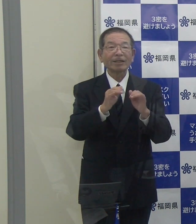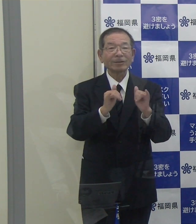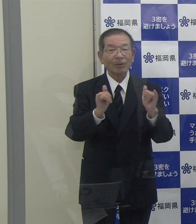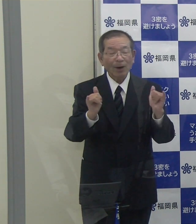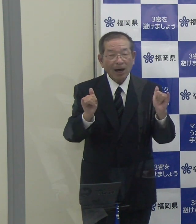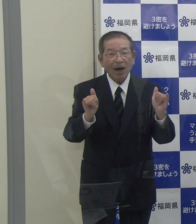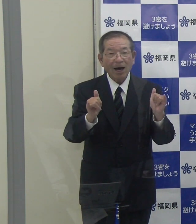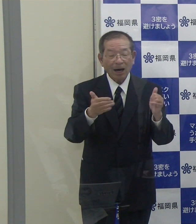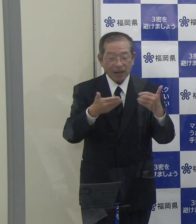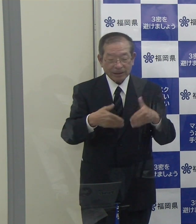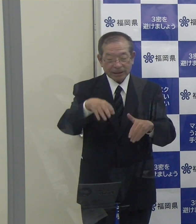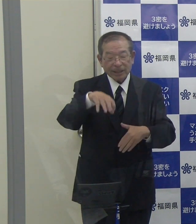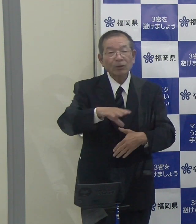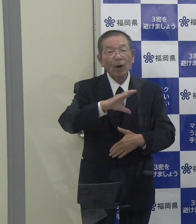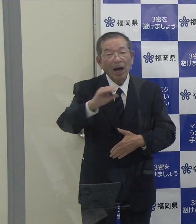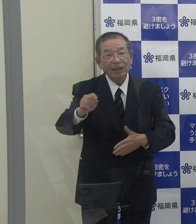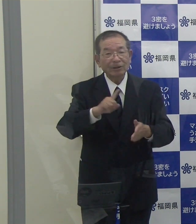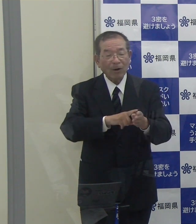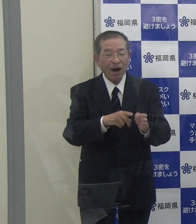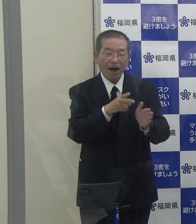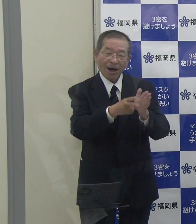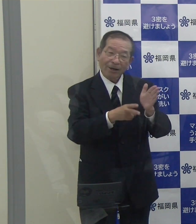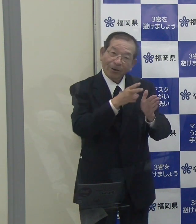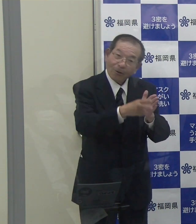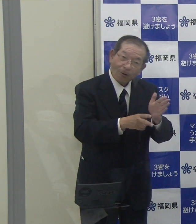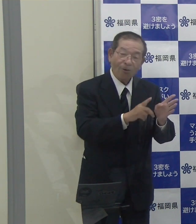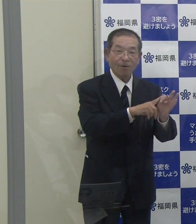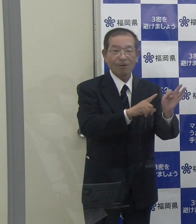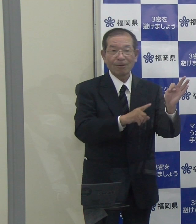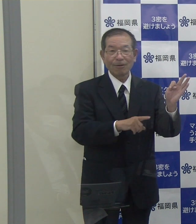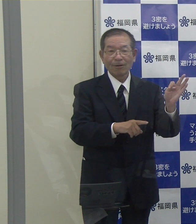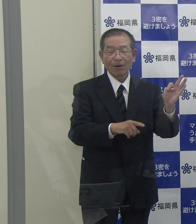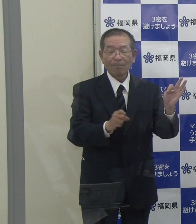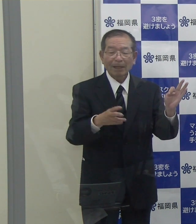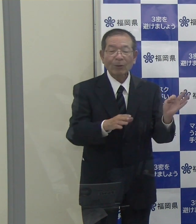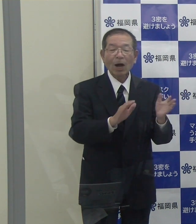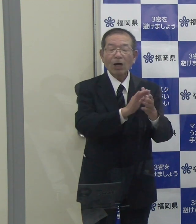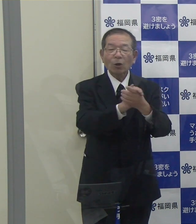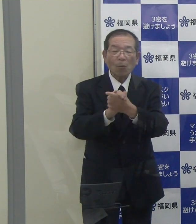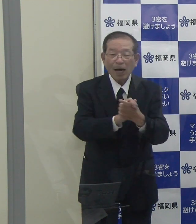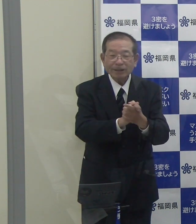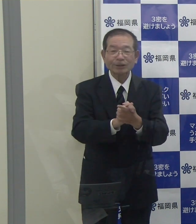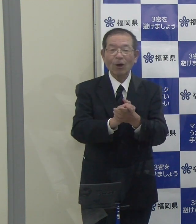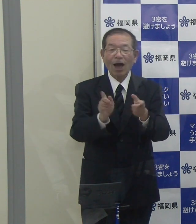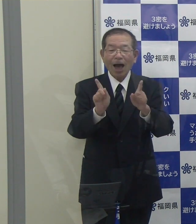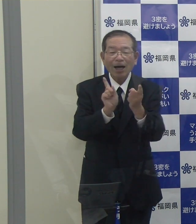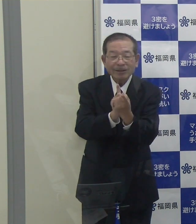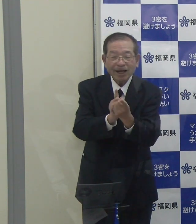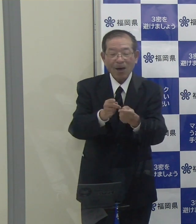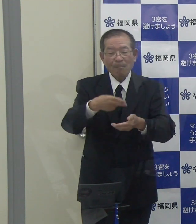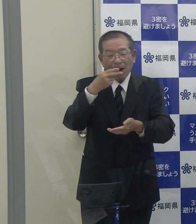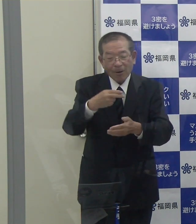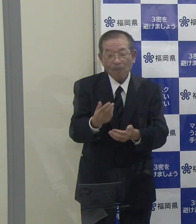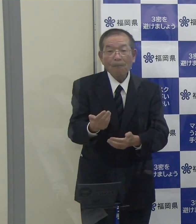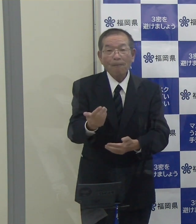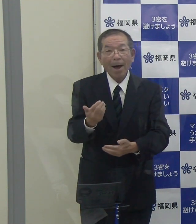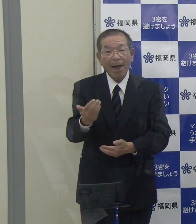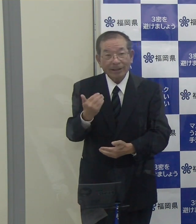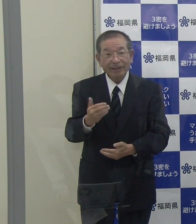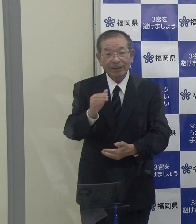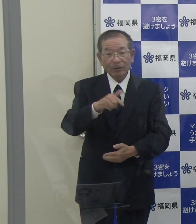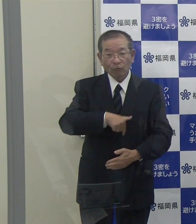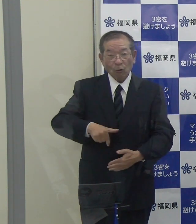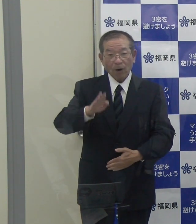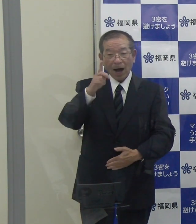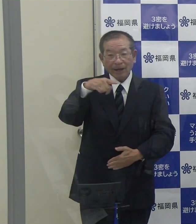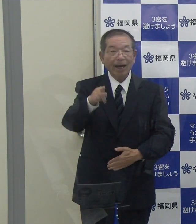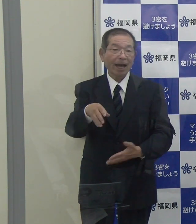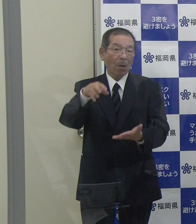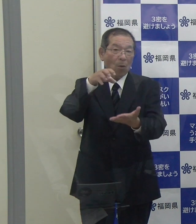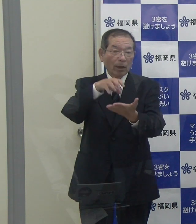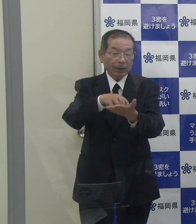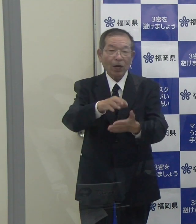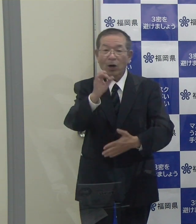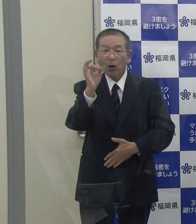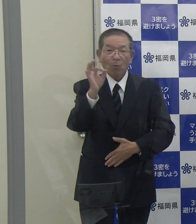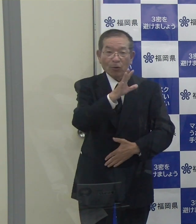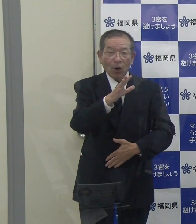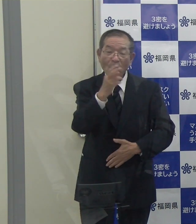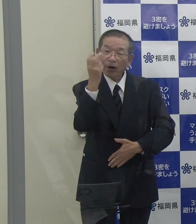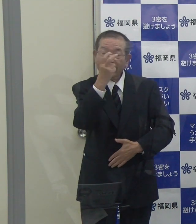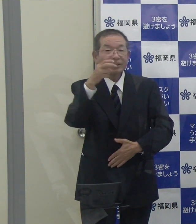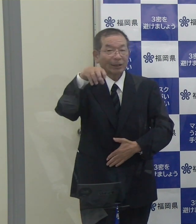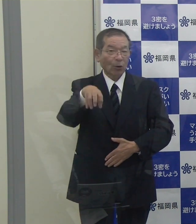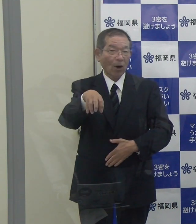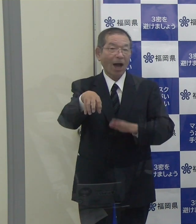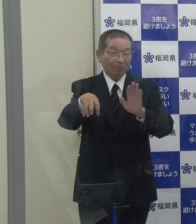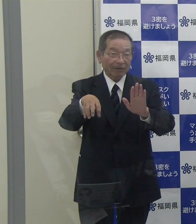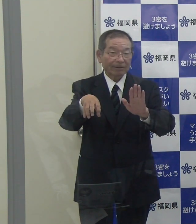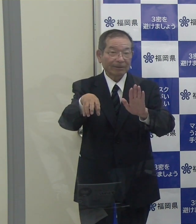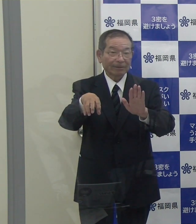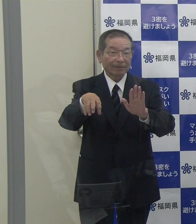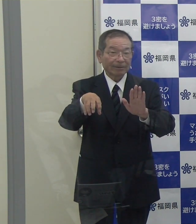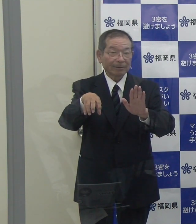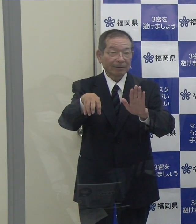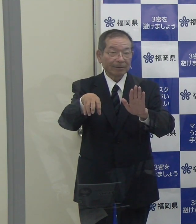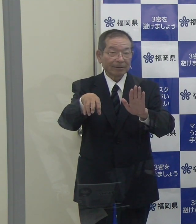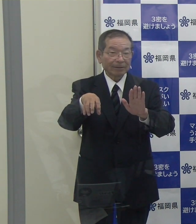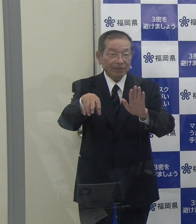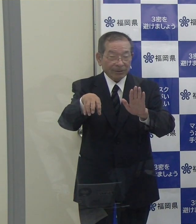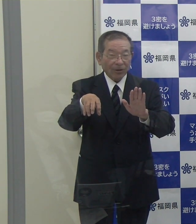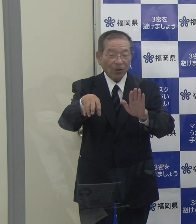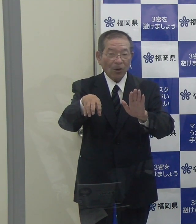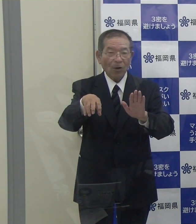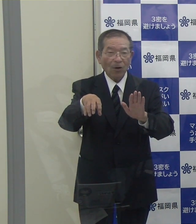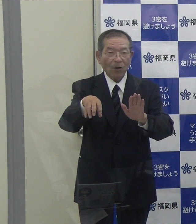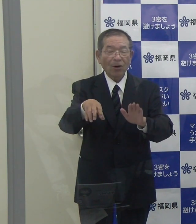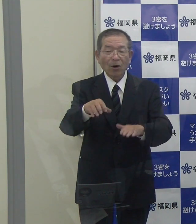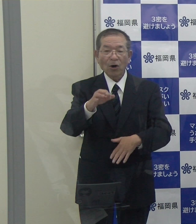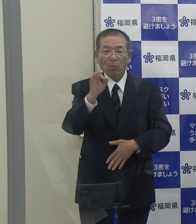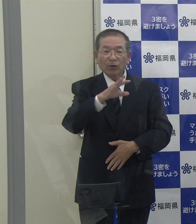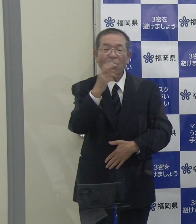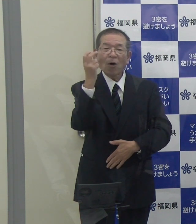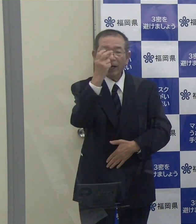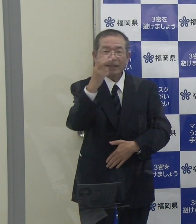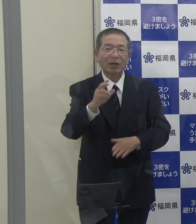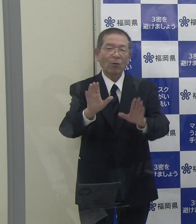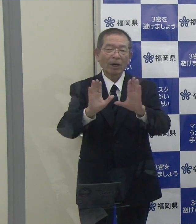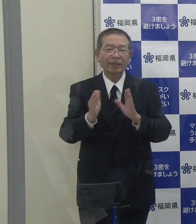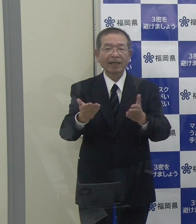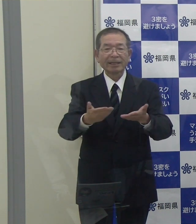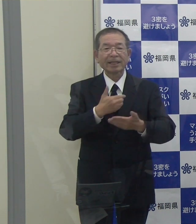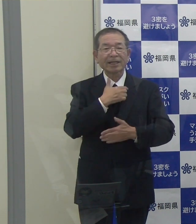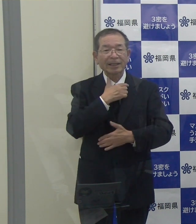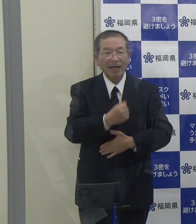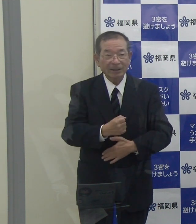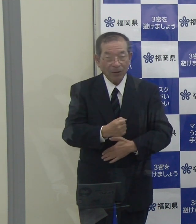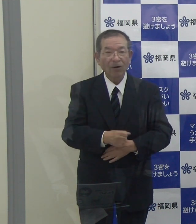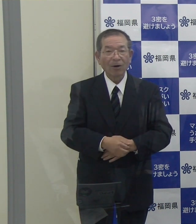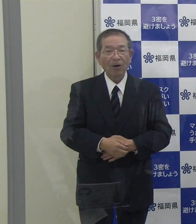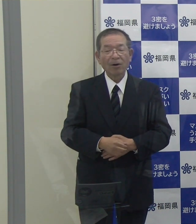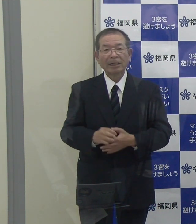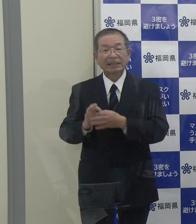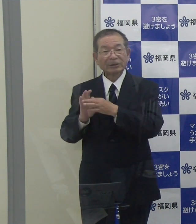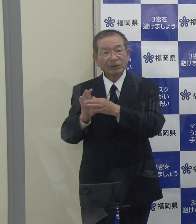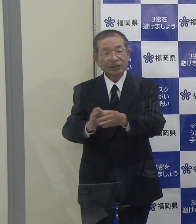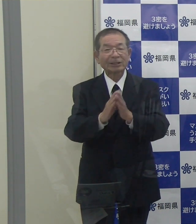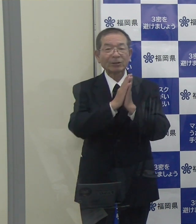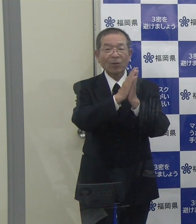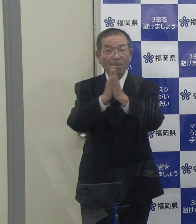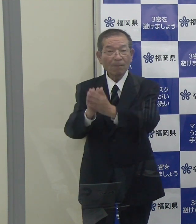里帰りや旅行、会食などの前に、県が設けている無料検査所で新型コロナの検査を受けていただきますようお願いします。